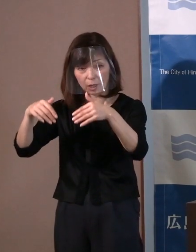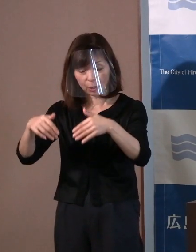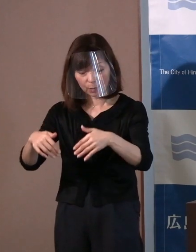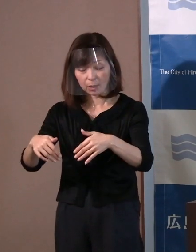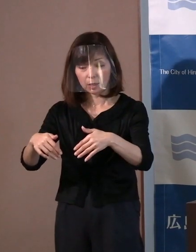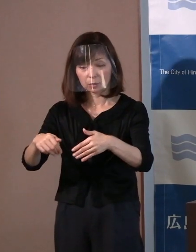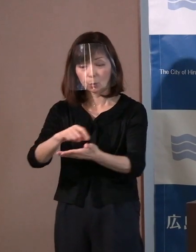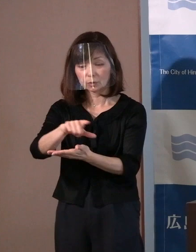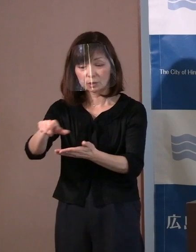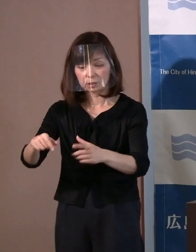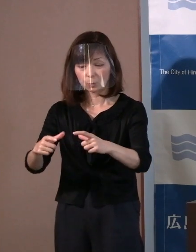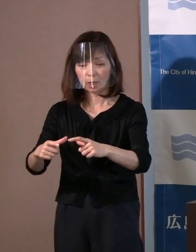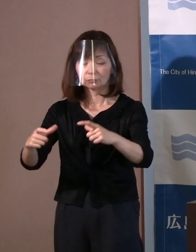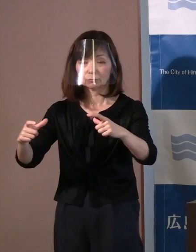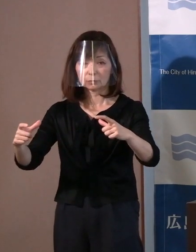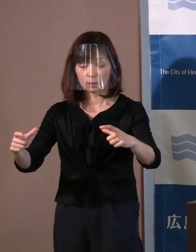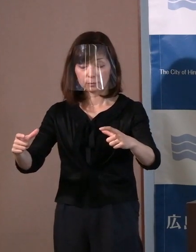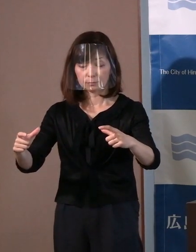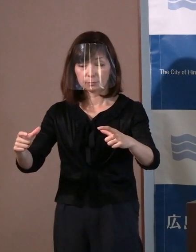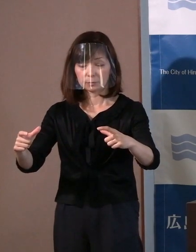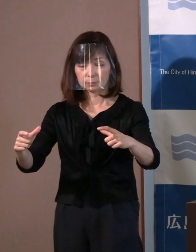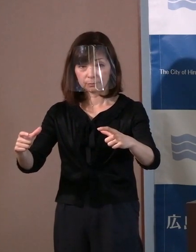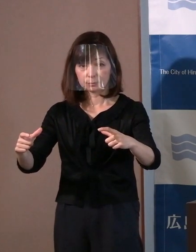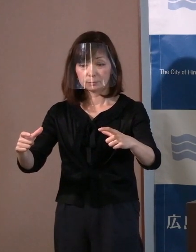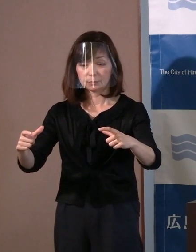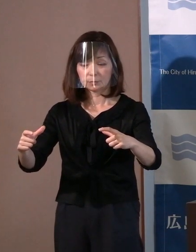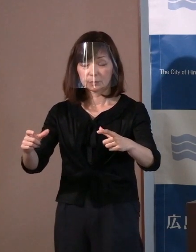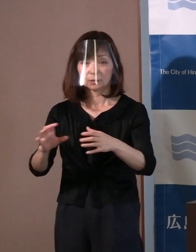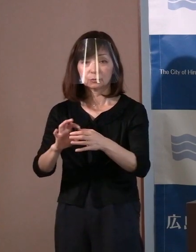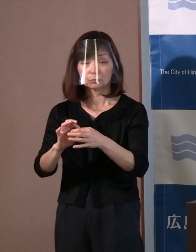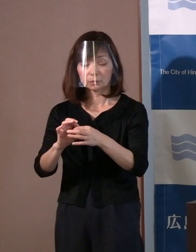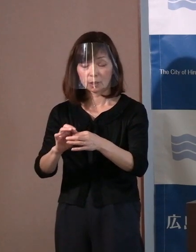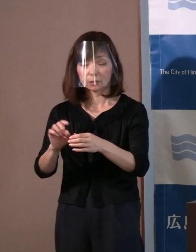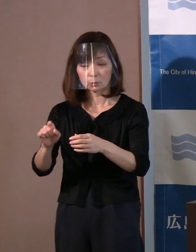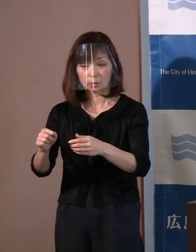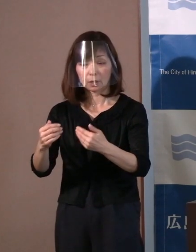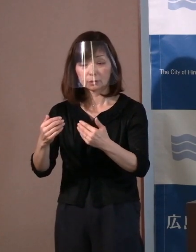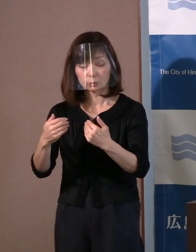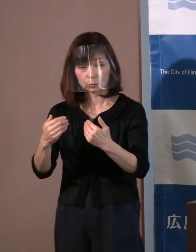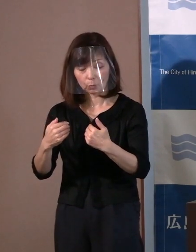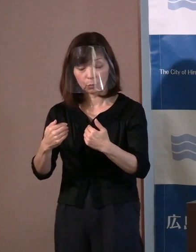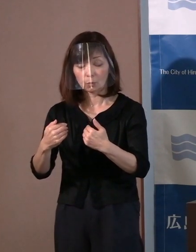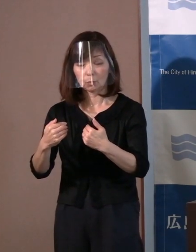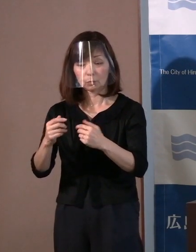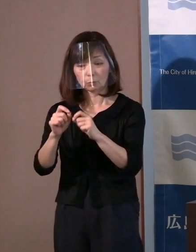まずそれをやらないと問題は スタートしないということで やってきておりましたけれども｡